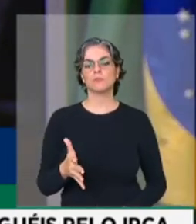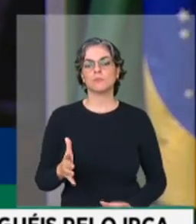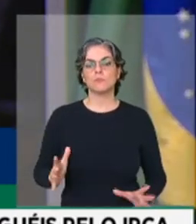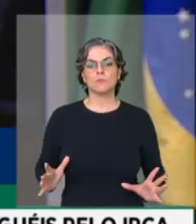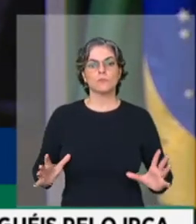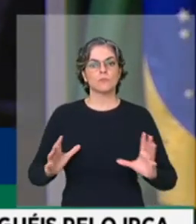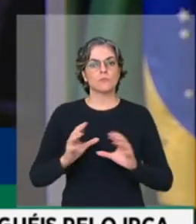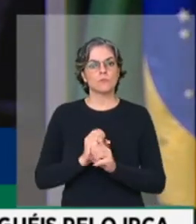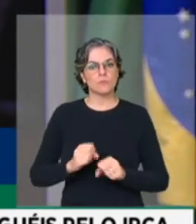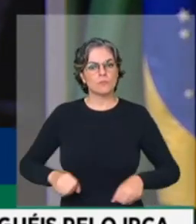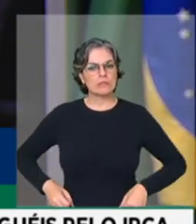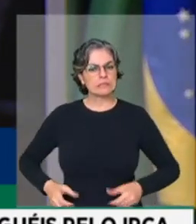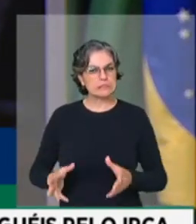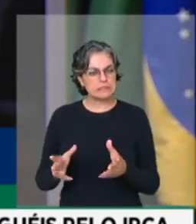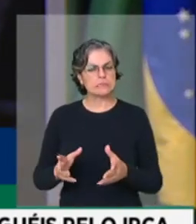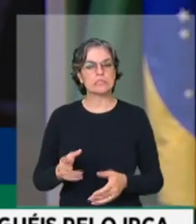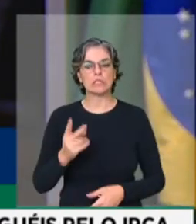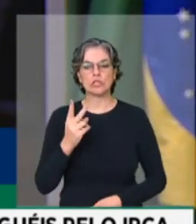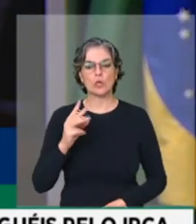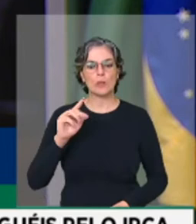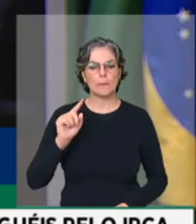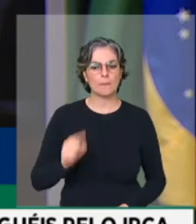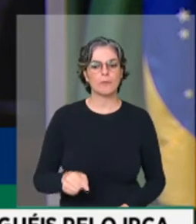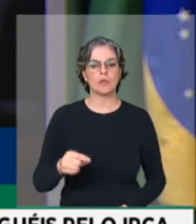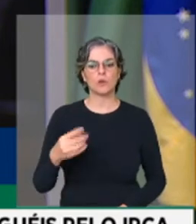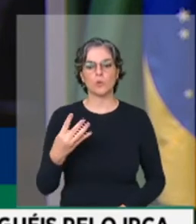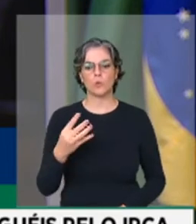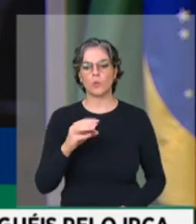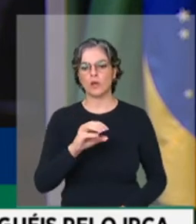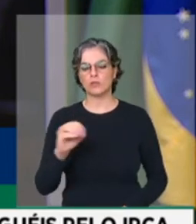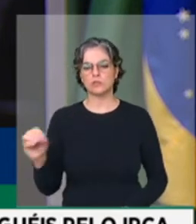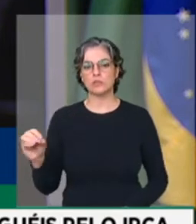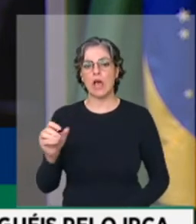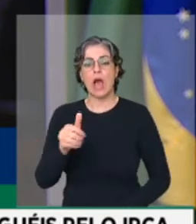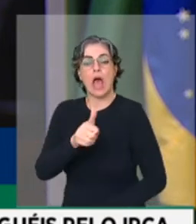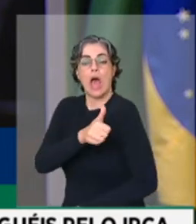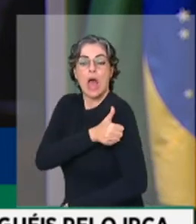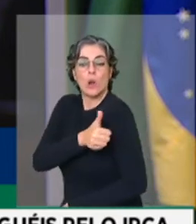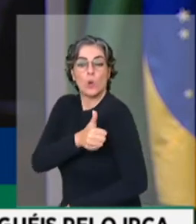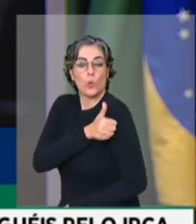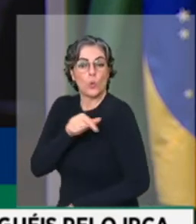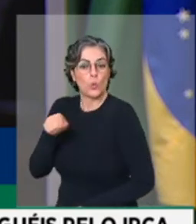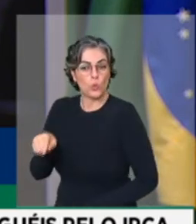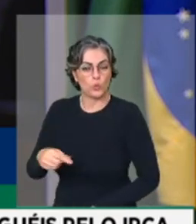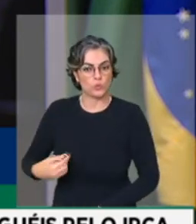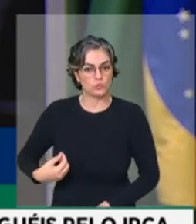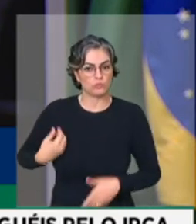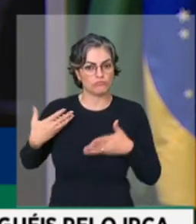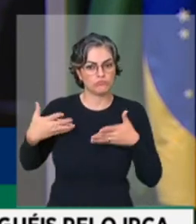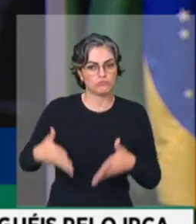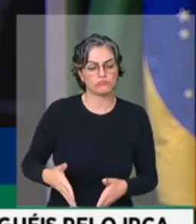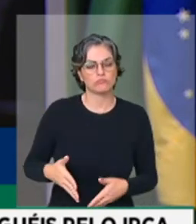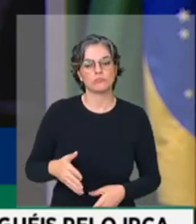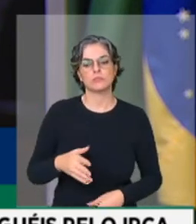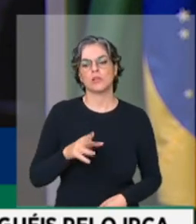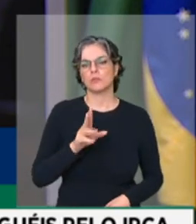VAI AGRUPAR NESSE INVESTIMENTO... 24OO ALUNOS... E OS DOCENTES... 1800